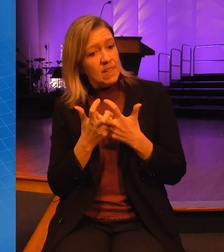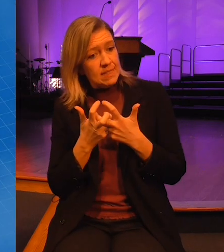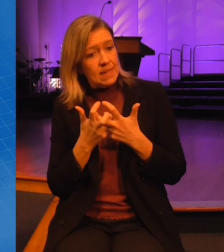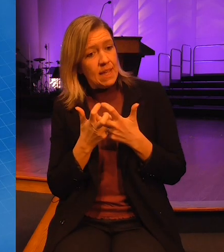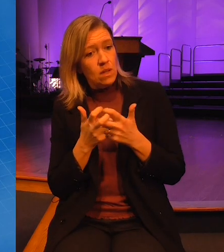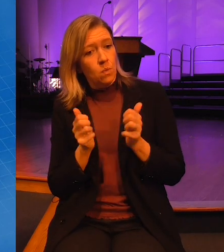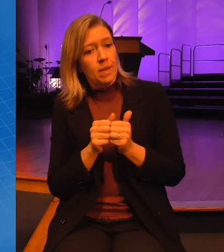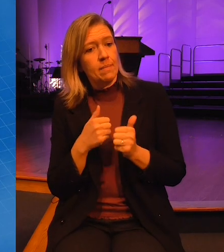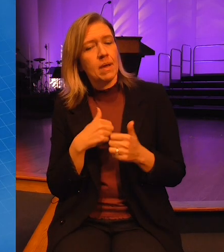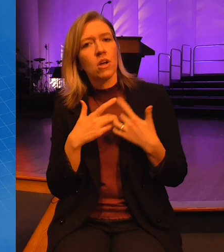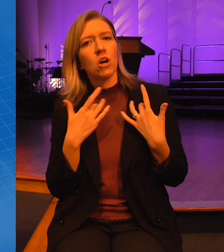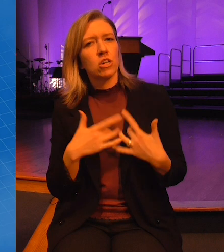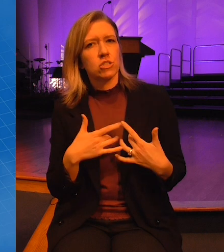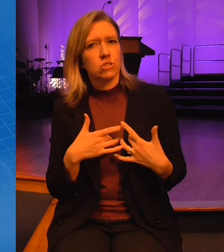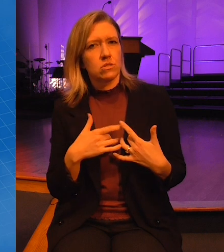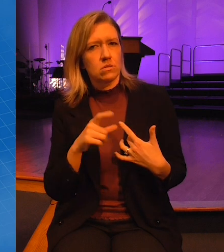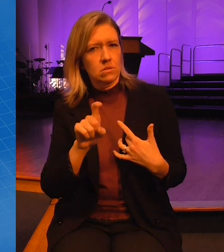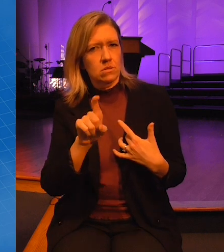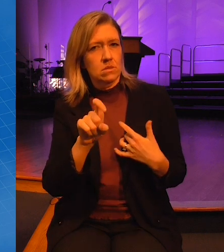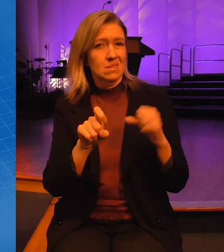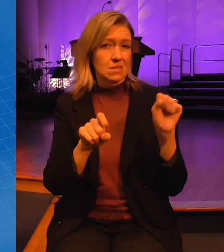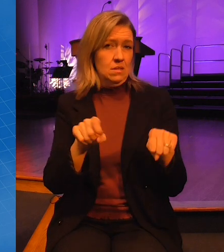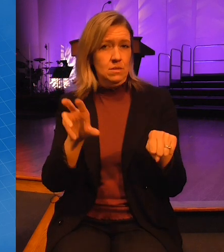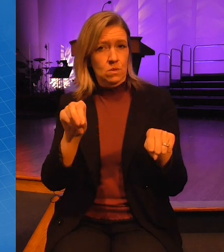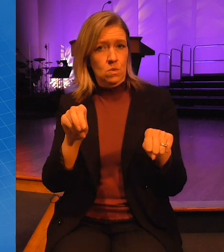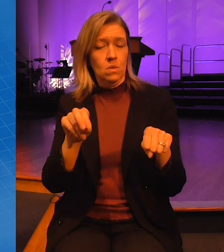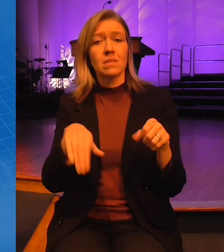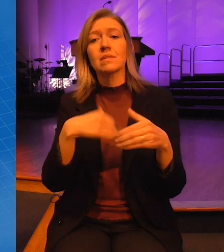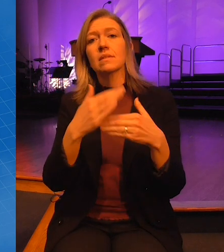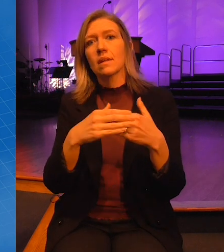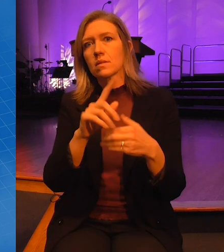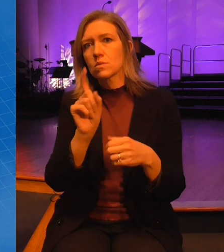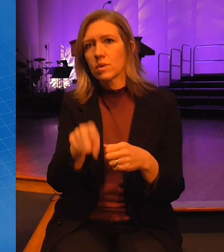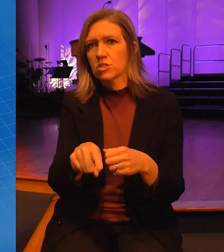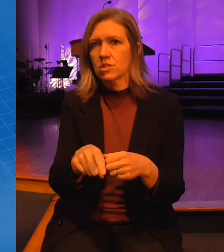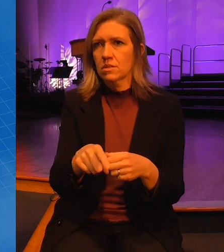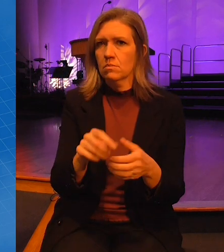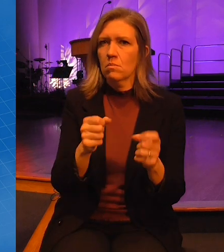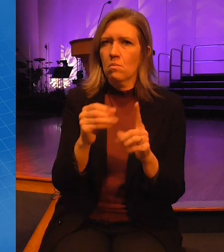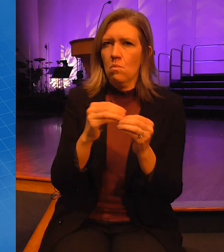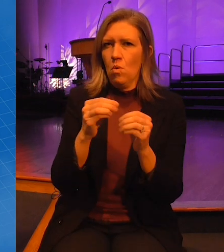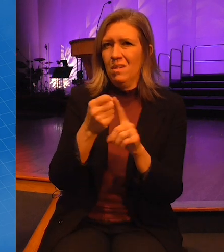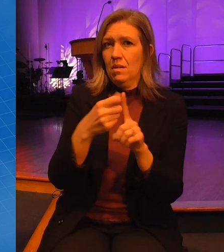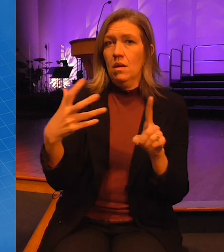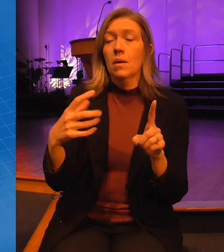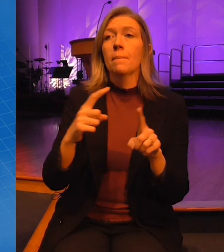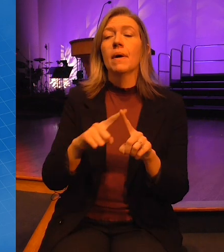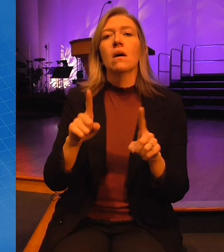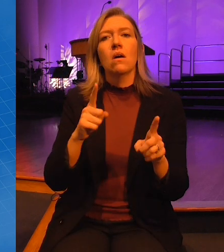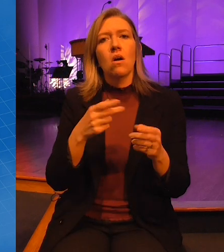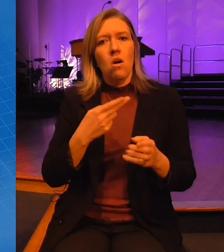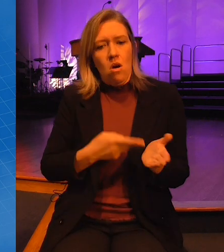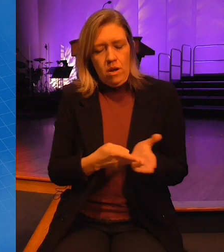? ¿Qué tiene que ver con lo que hace y lo que no? Sinceramente, cuando tomas la totalidad de tu vida en este momento, ¿